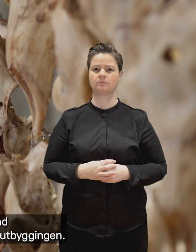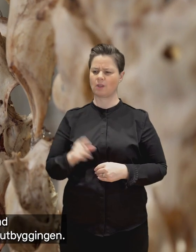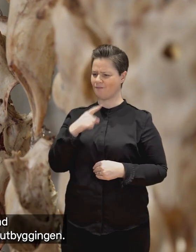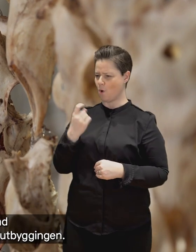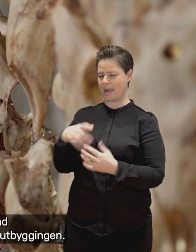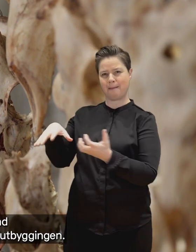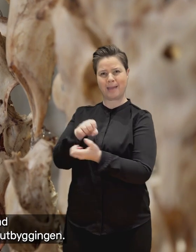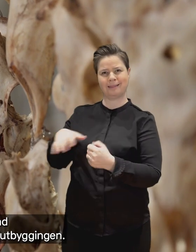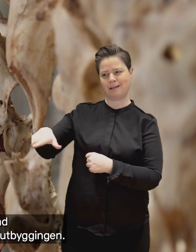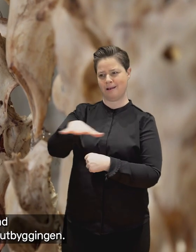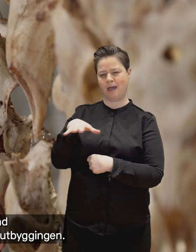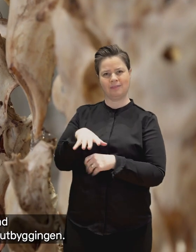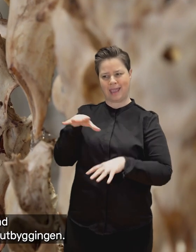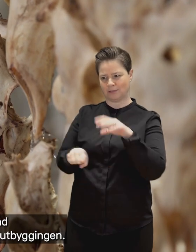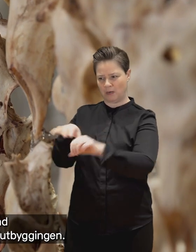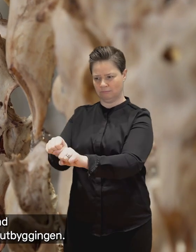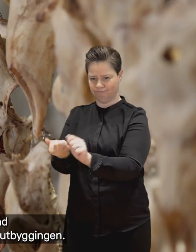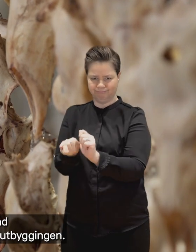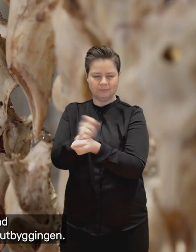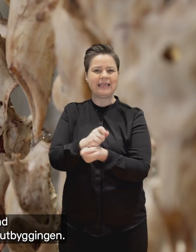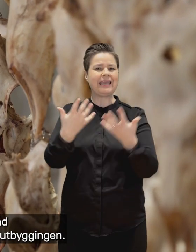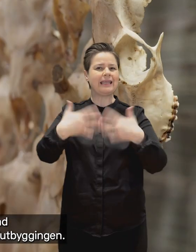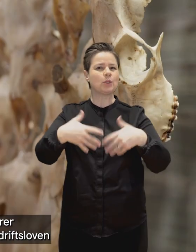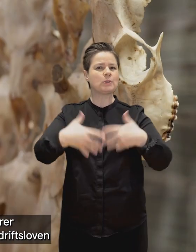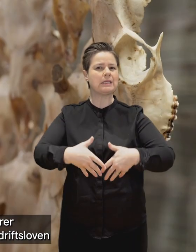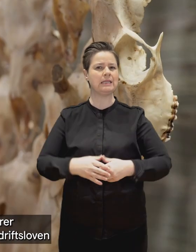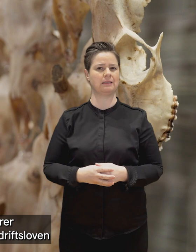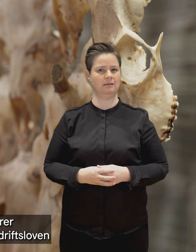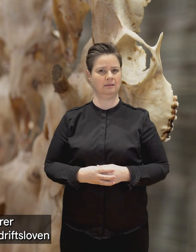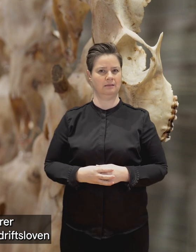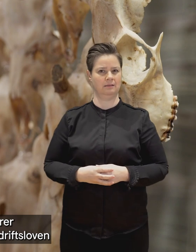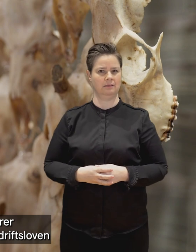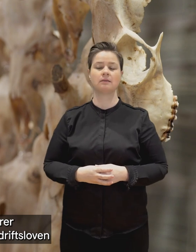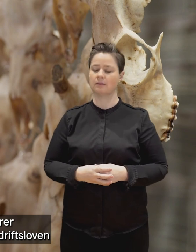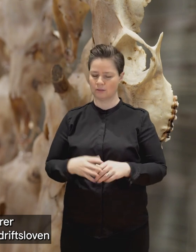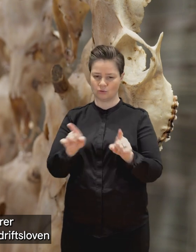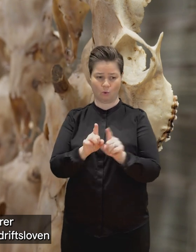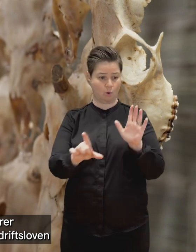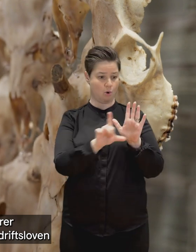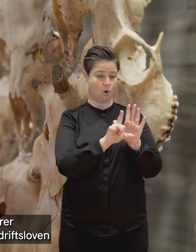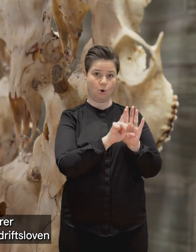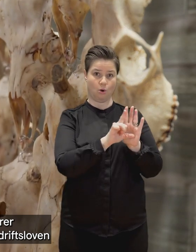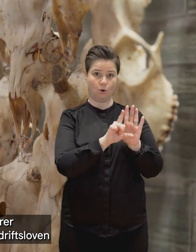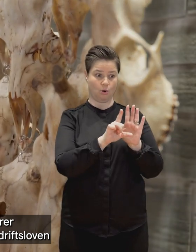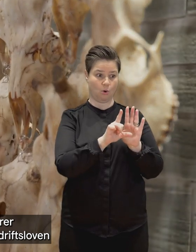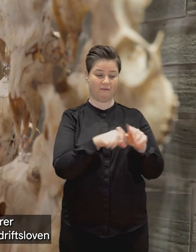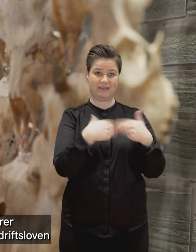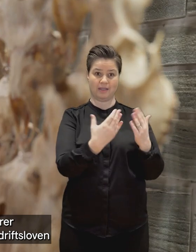Våre beiteland eksproprieres til industriutbyggingen. Deretter justerer lovgivende makt reindriftsloven